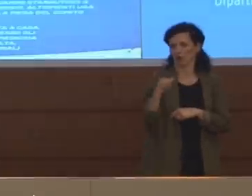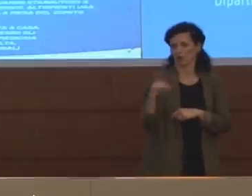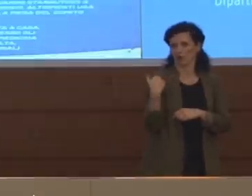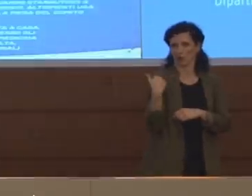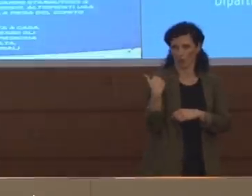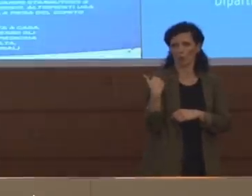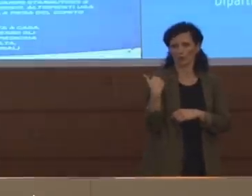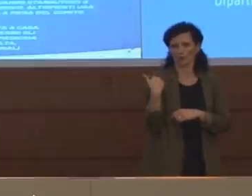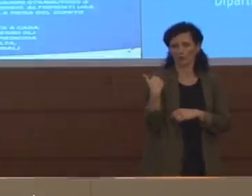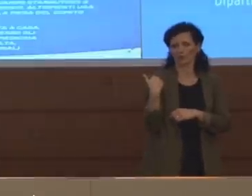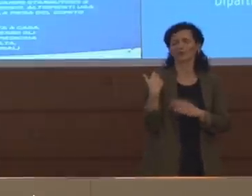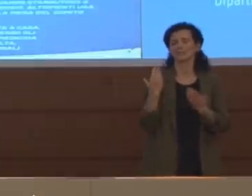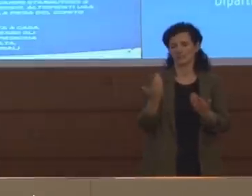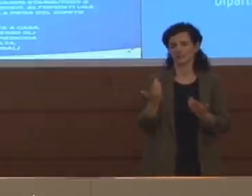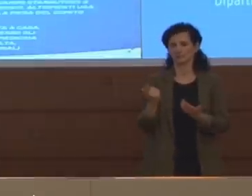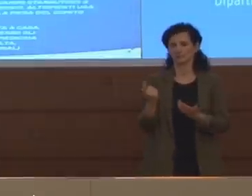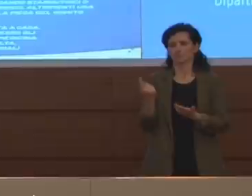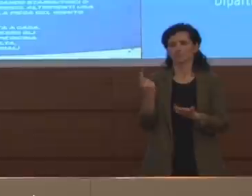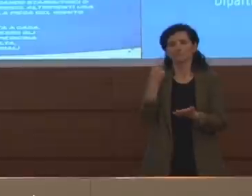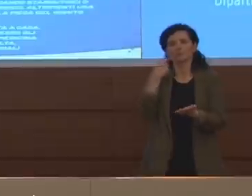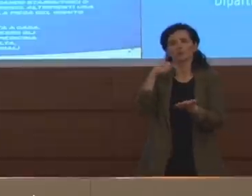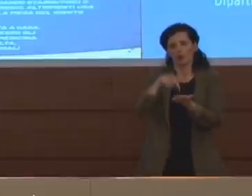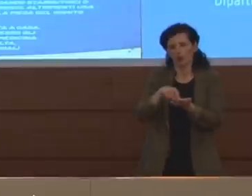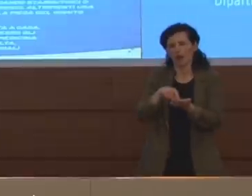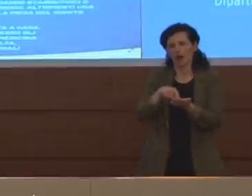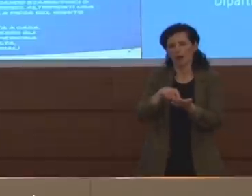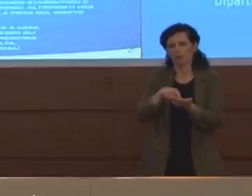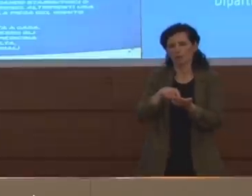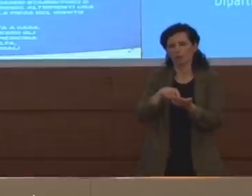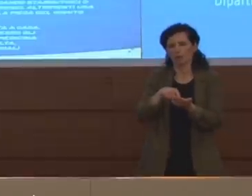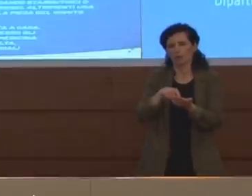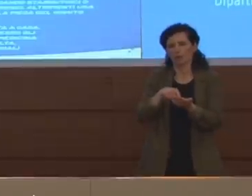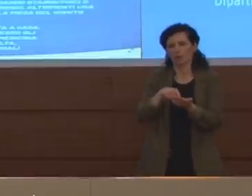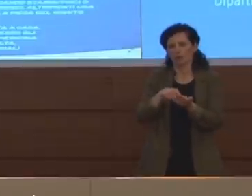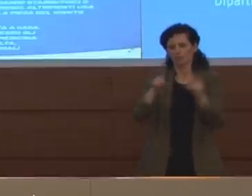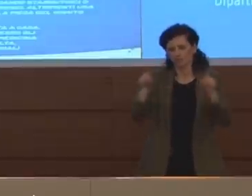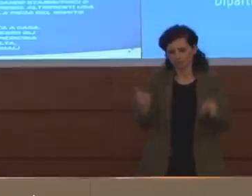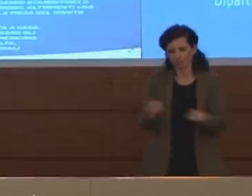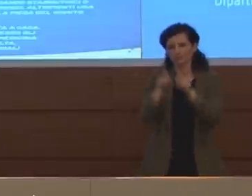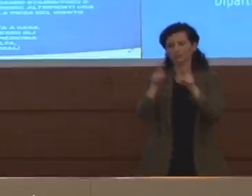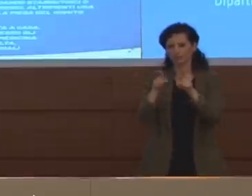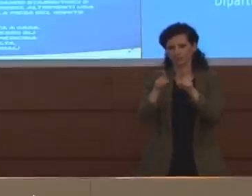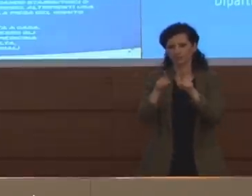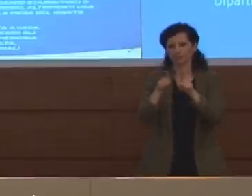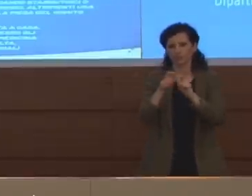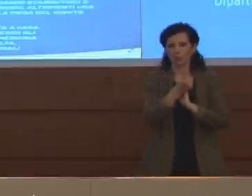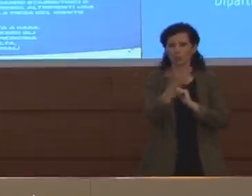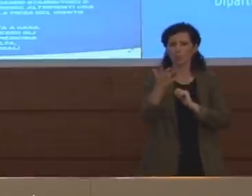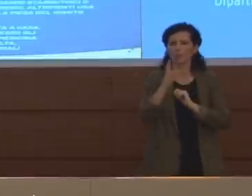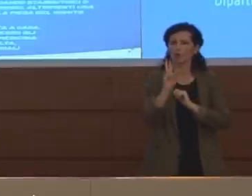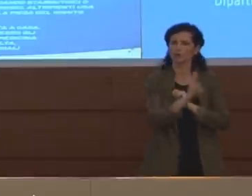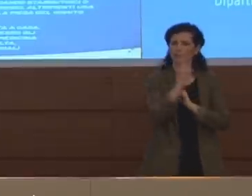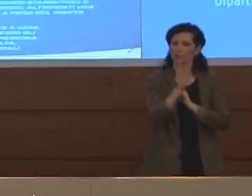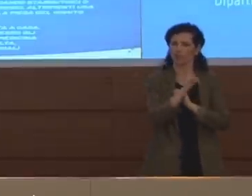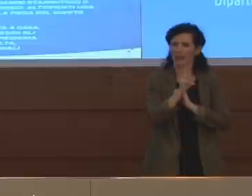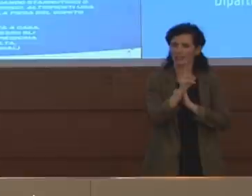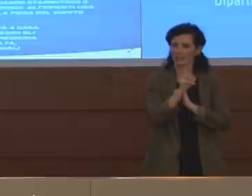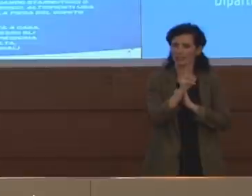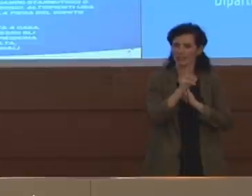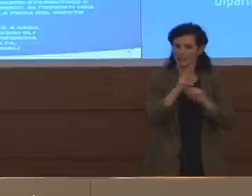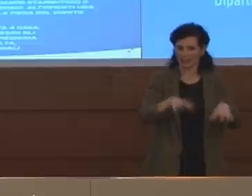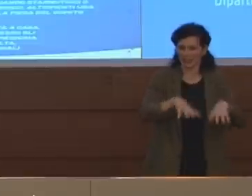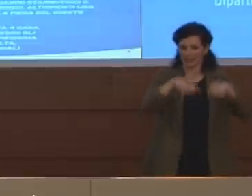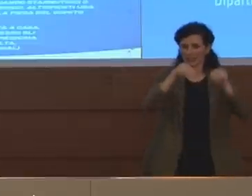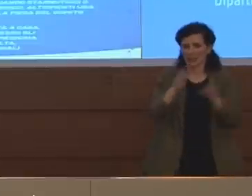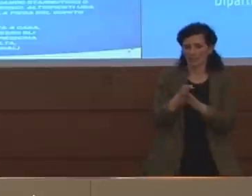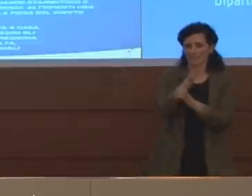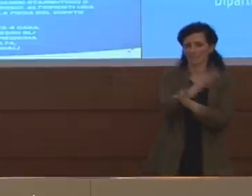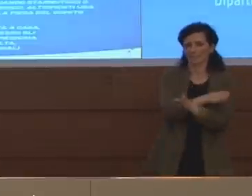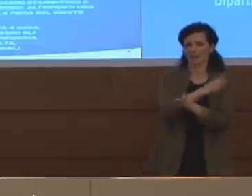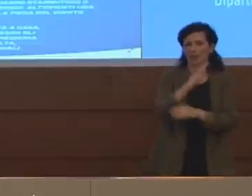ritornato a essere simile a quello del numero dei decessi in epoca pre covid.